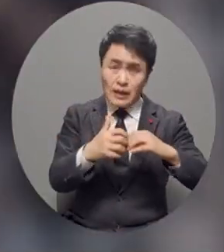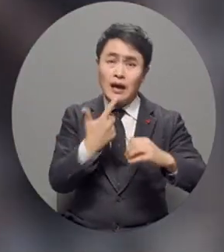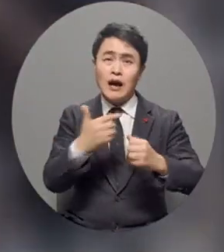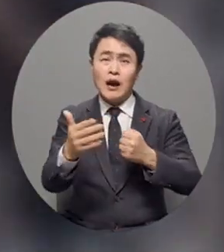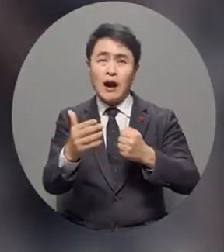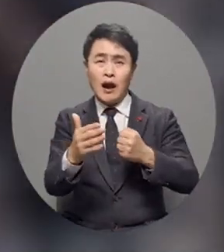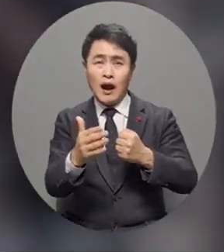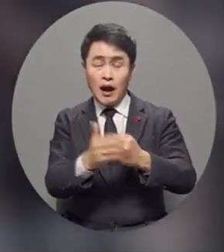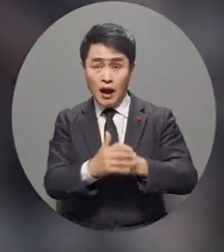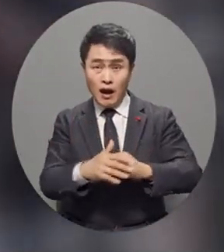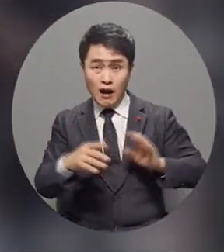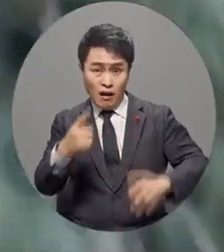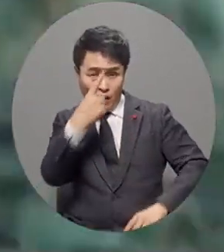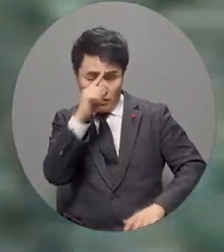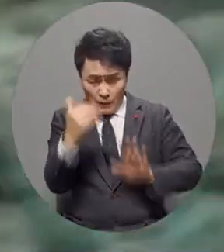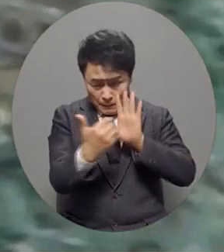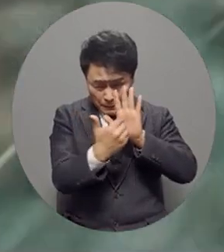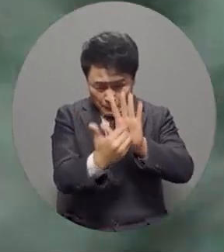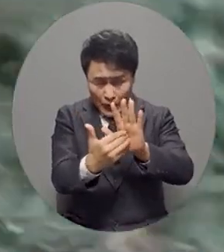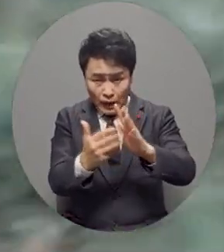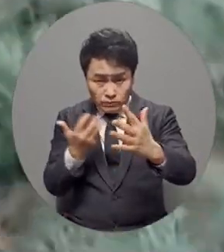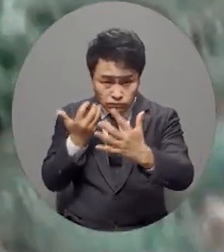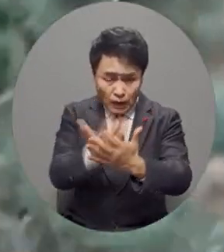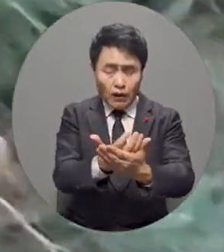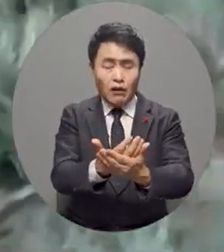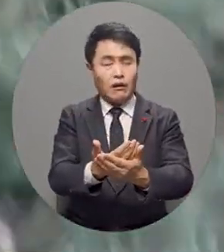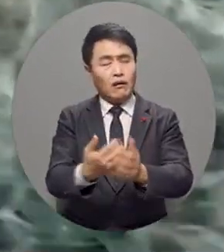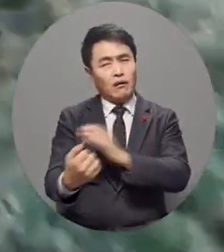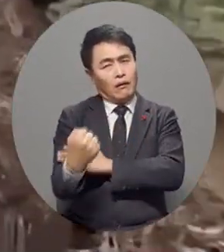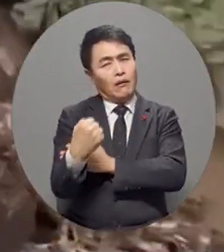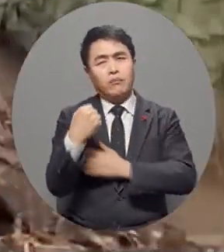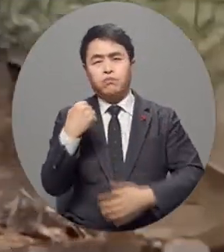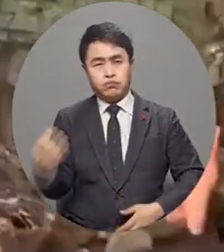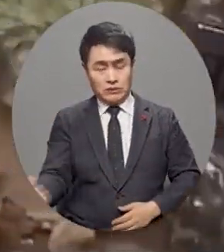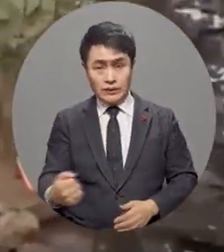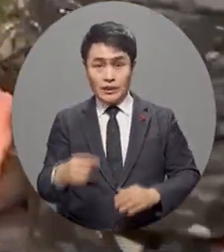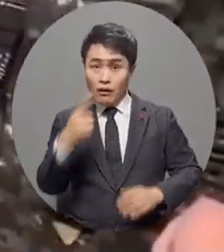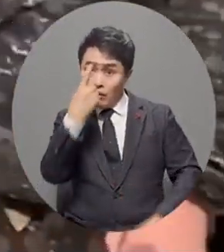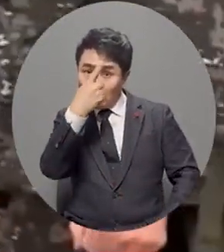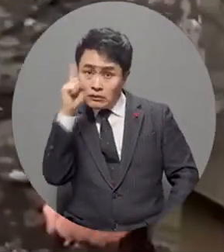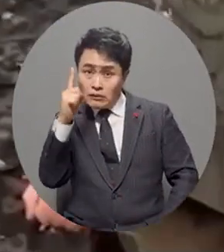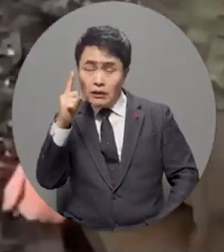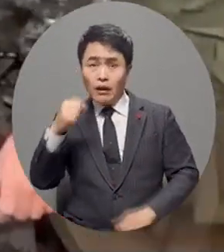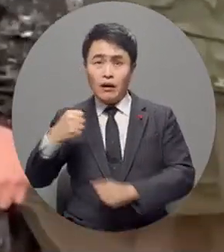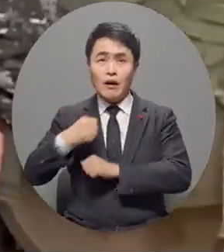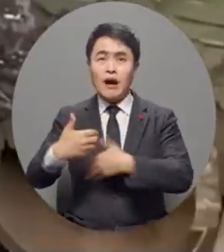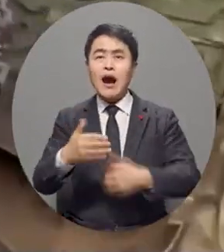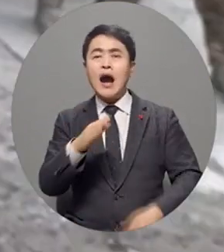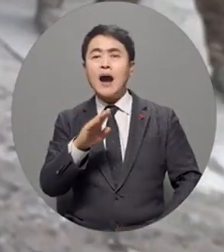2년째 이어진 전쟁의 마침표를 찍기 위해 우크라이나는 여름철 대반격을 실시했지만 촘촘한 러시아의 방어선을 뚫기에는 역부족이었습니다.